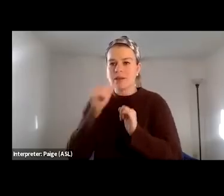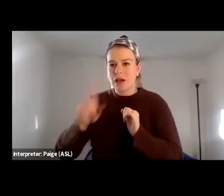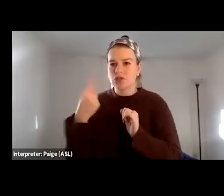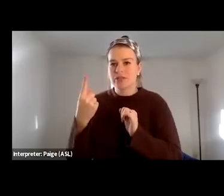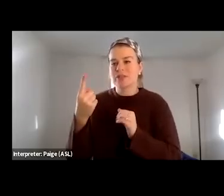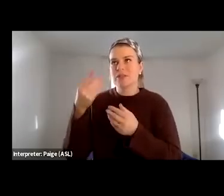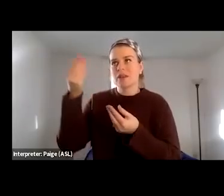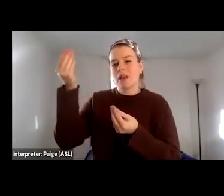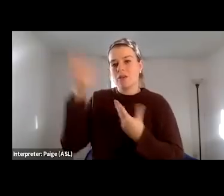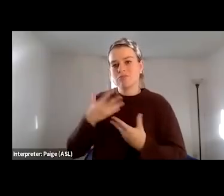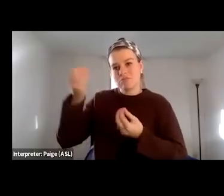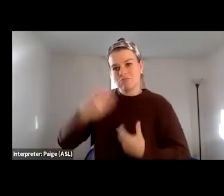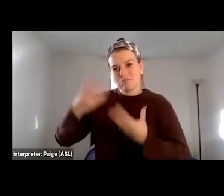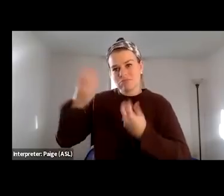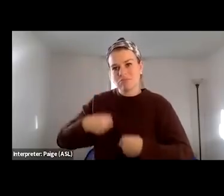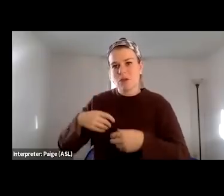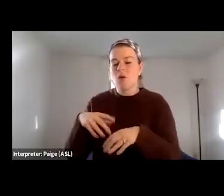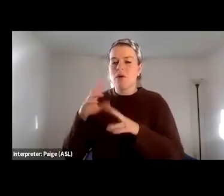o de un proveedor de cuidados a un receptor de cuidados.